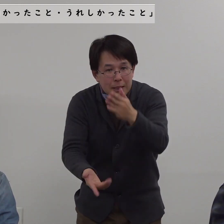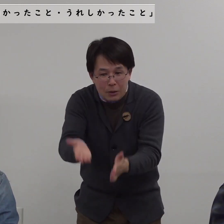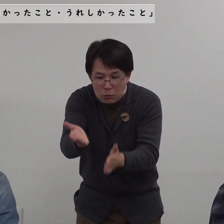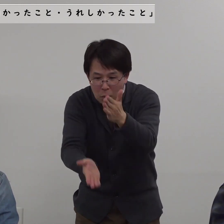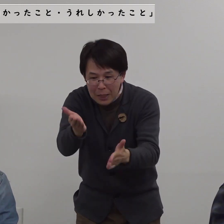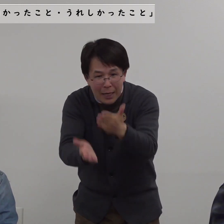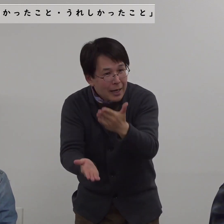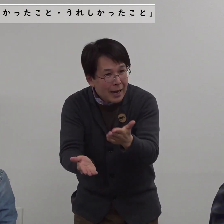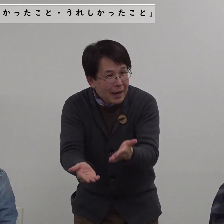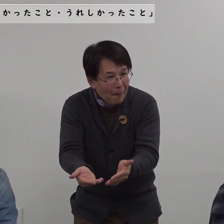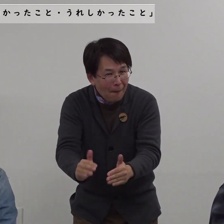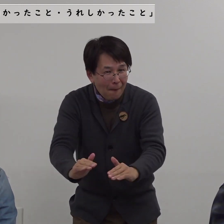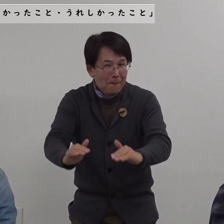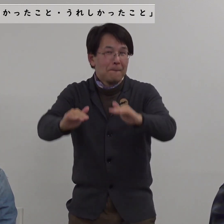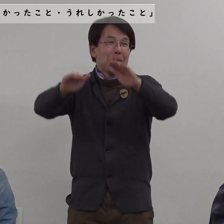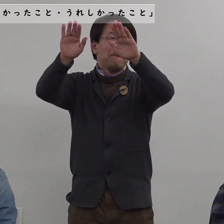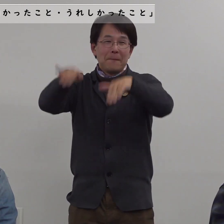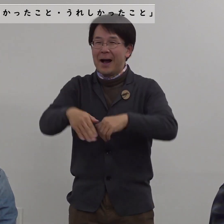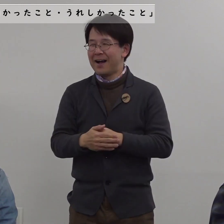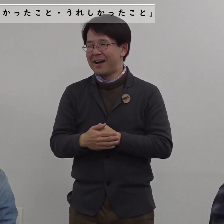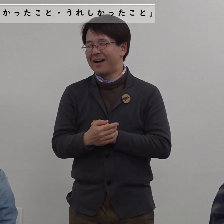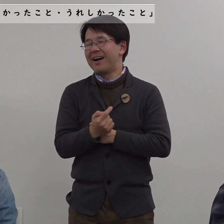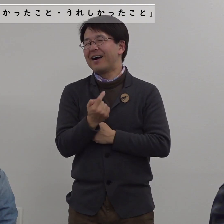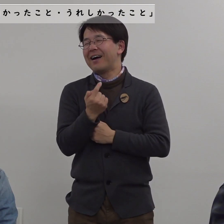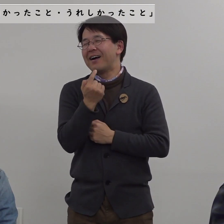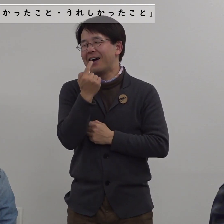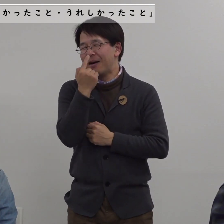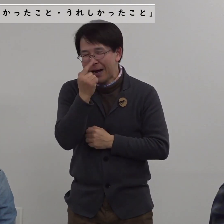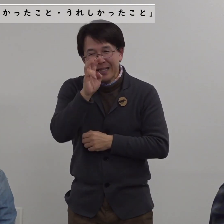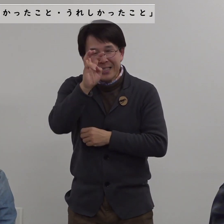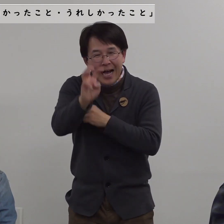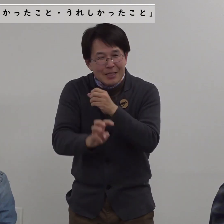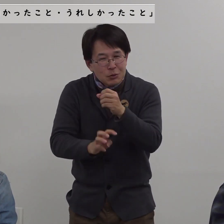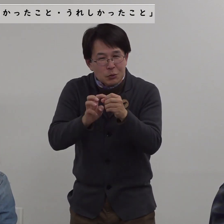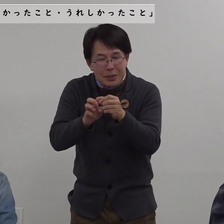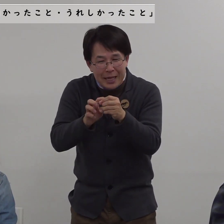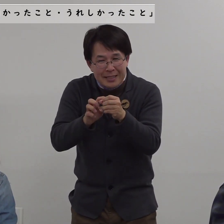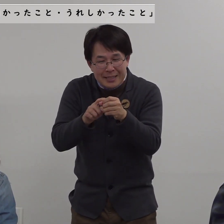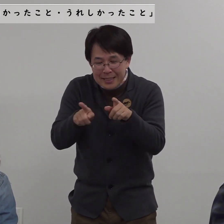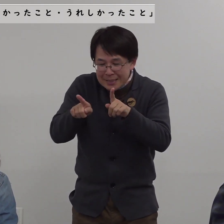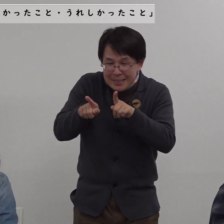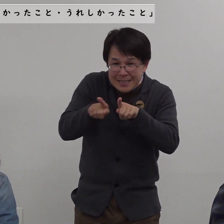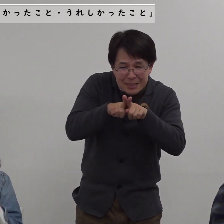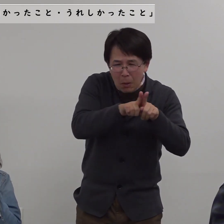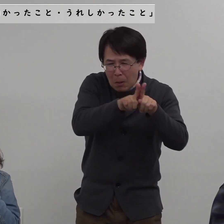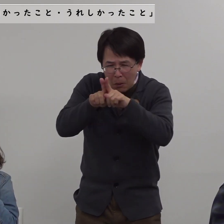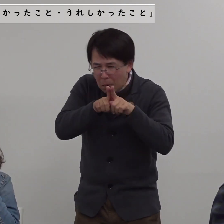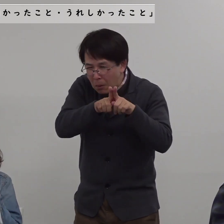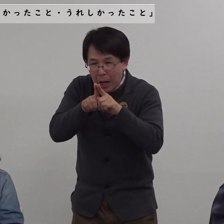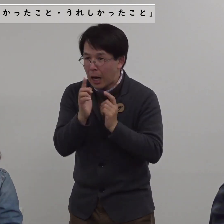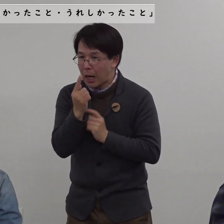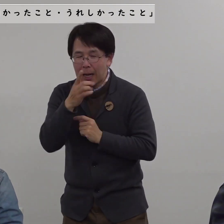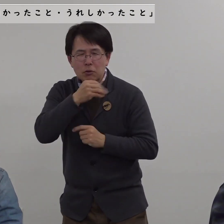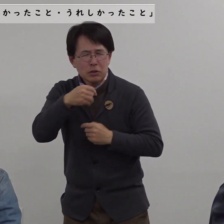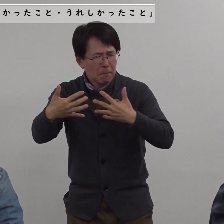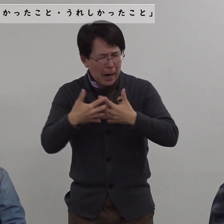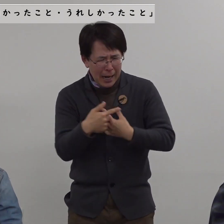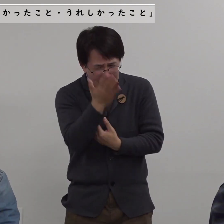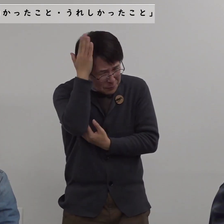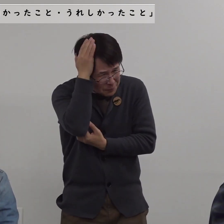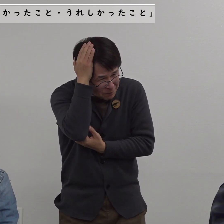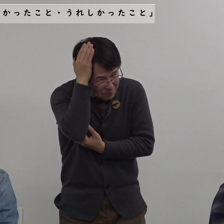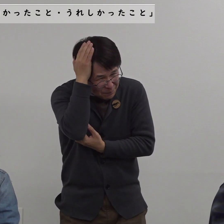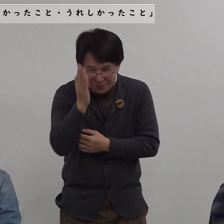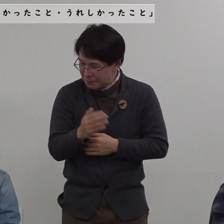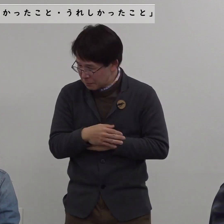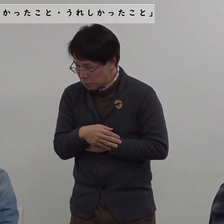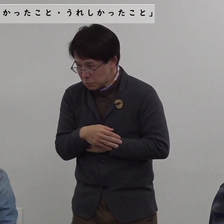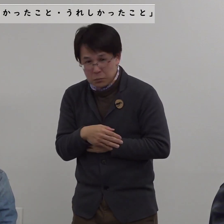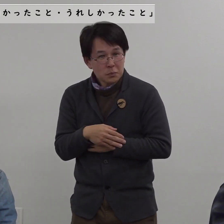それが私の今までの30年近く聴導犬と暮らしてきた中での